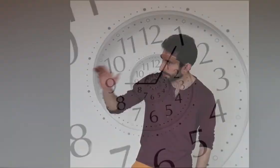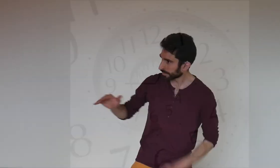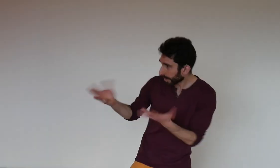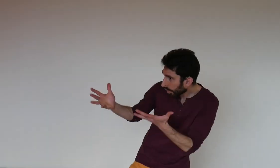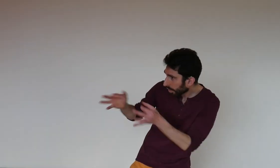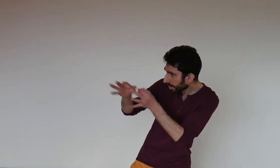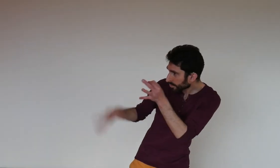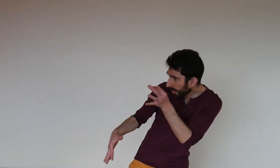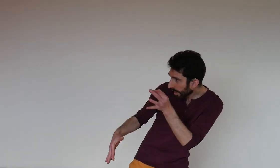Alors, quel est le résultat ?!